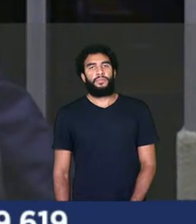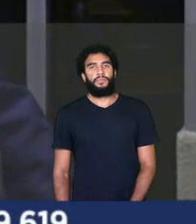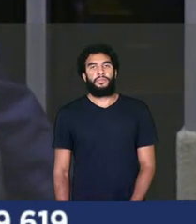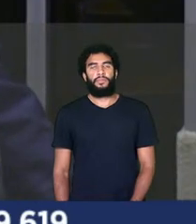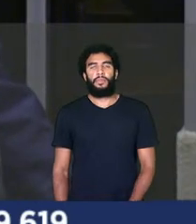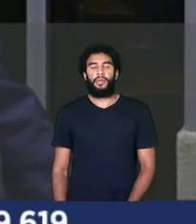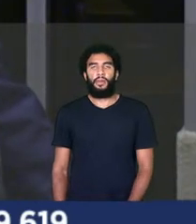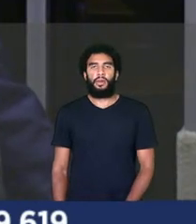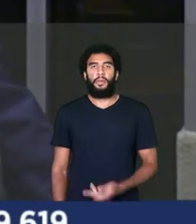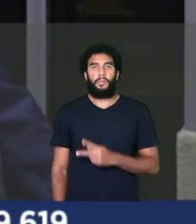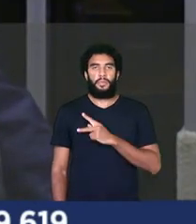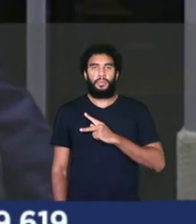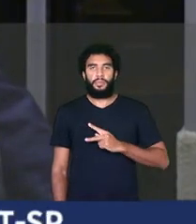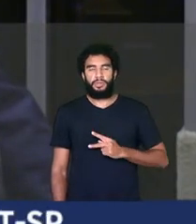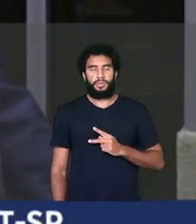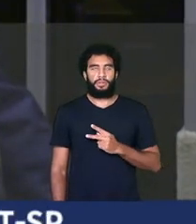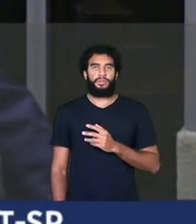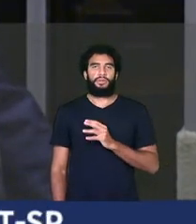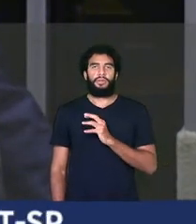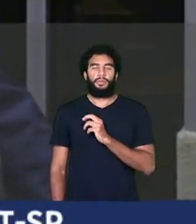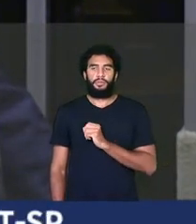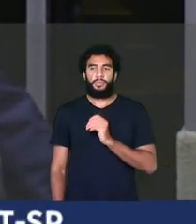EXCELÊNCIA. -- [DEPUTADO]: SENHOR PRESIDENTE, ILUSTRE DEPUTADO QUE TÃO BEM REPRESENTA O